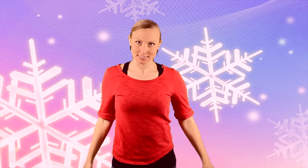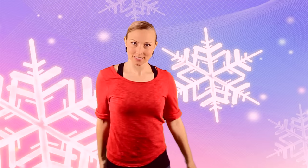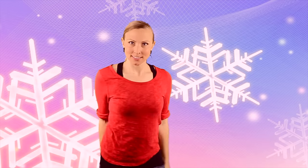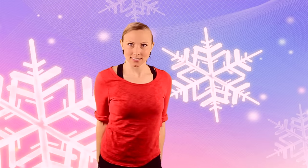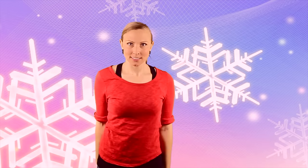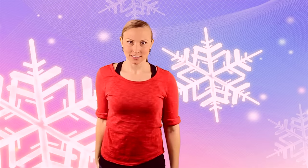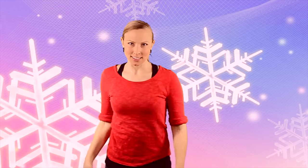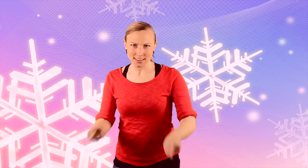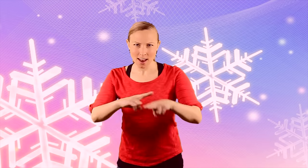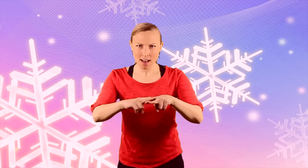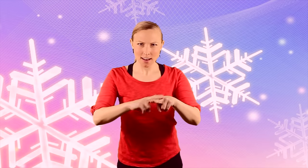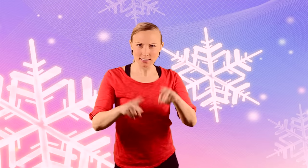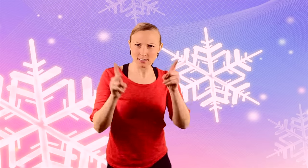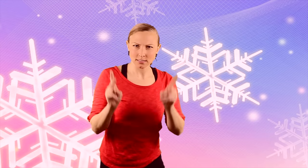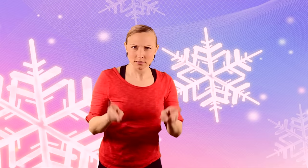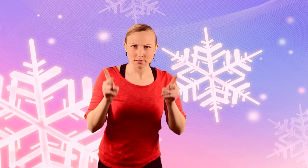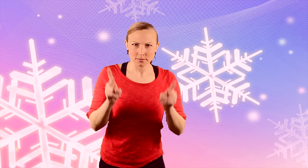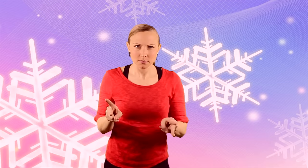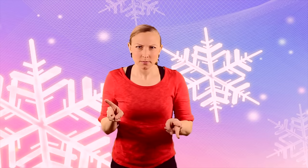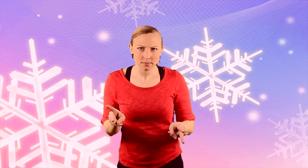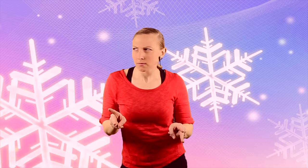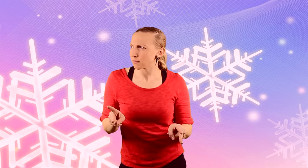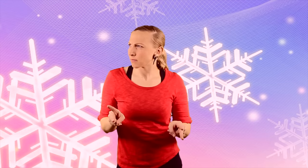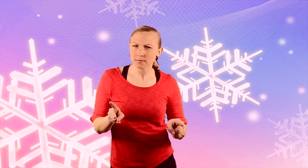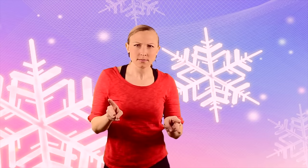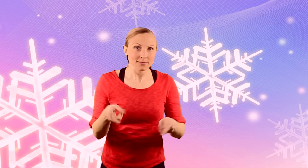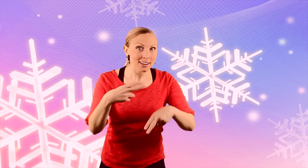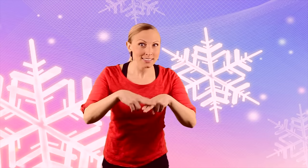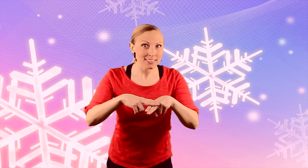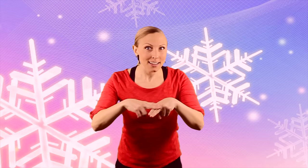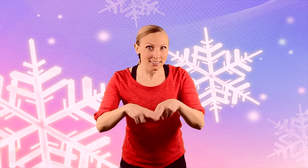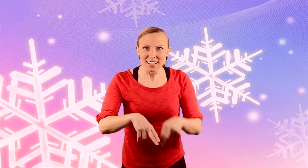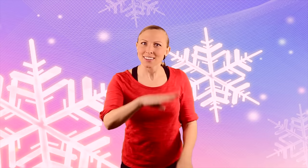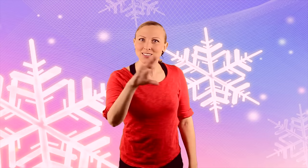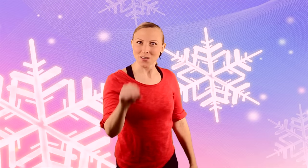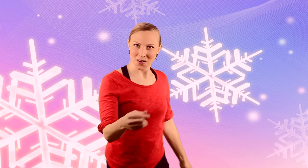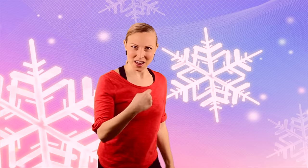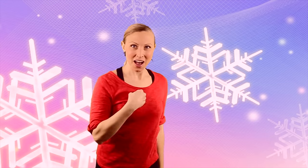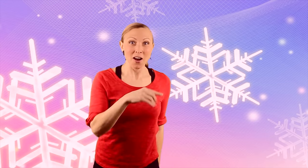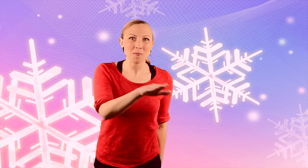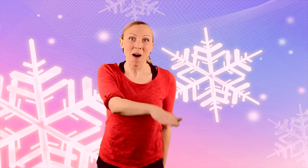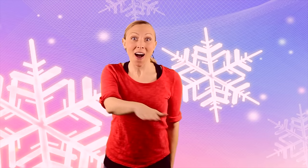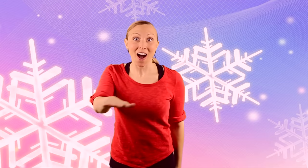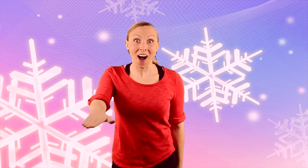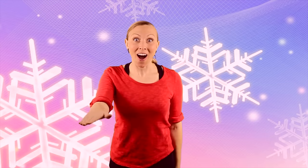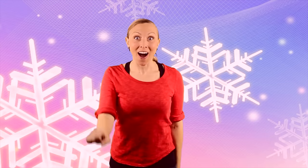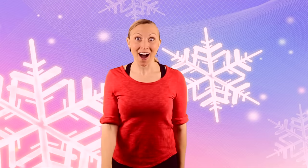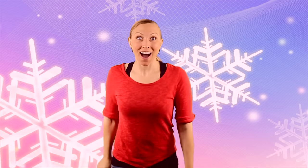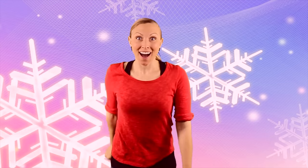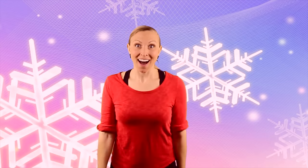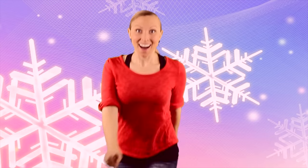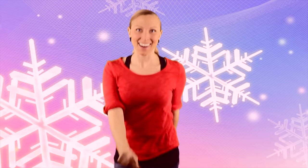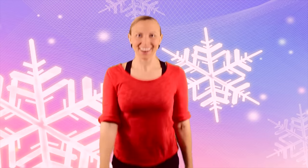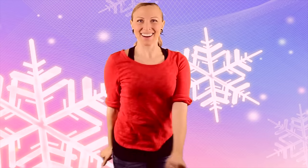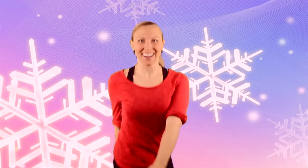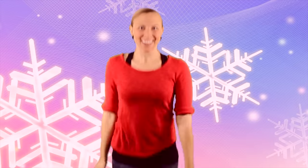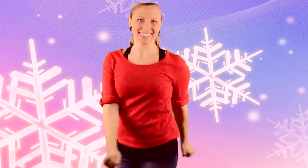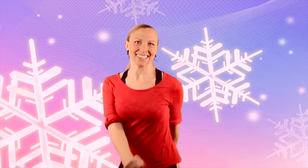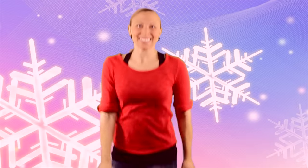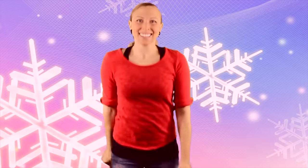Åh det känns likadant, som det kändes när jag var barn.